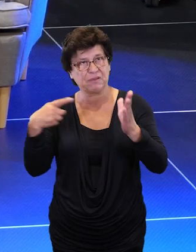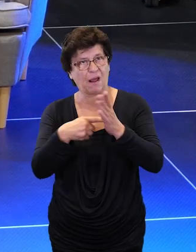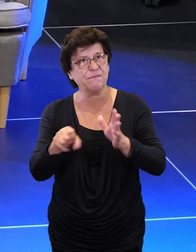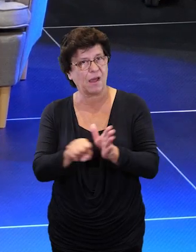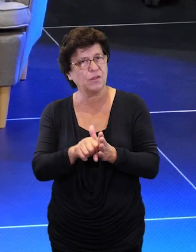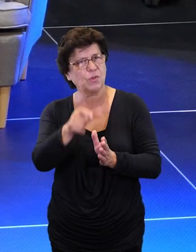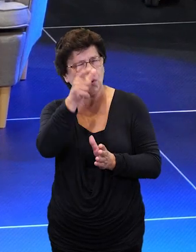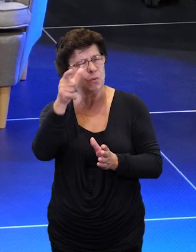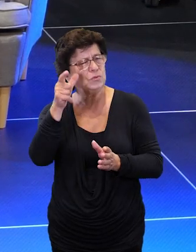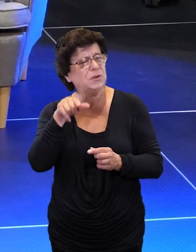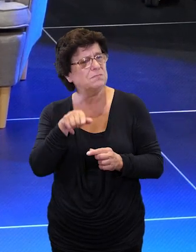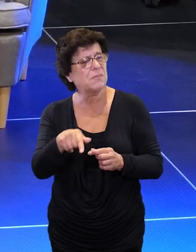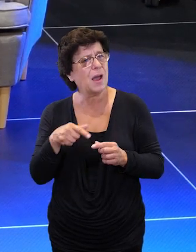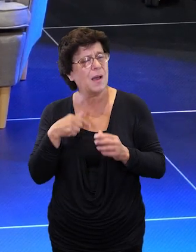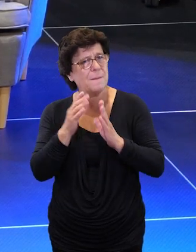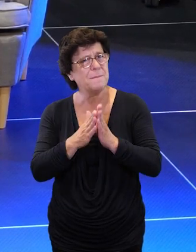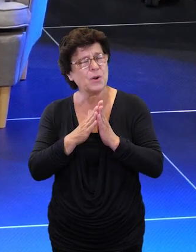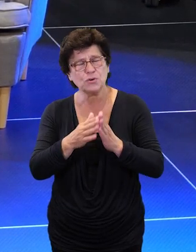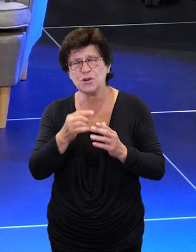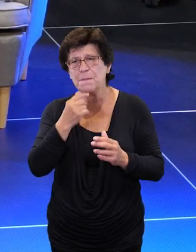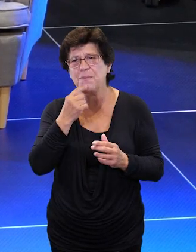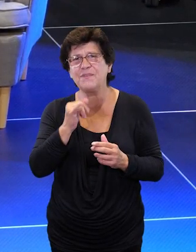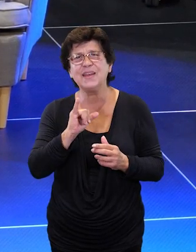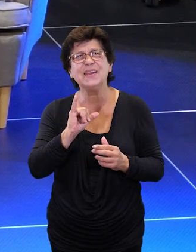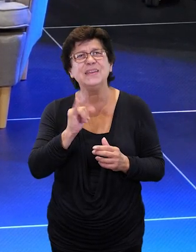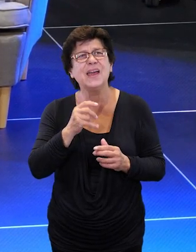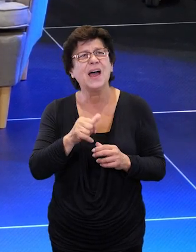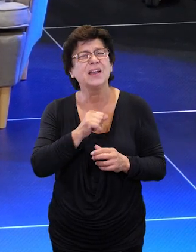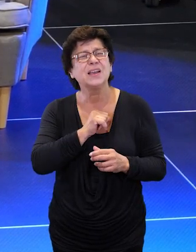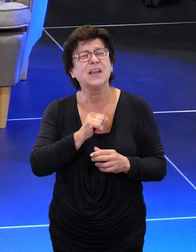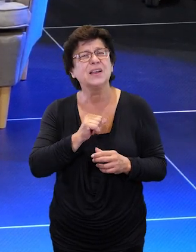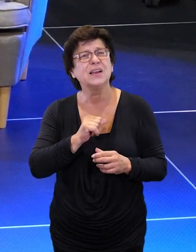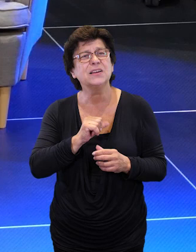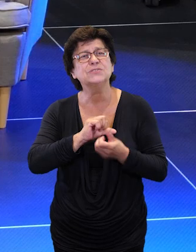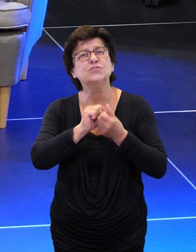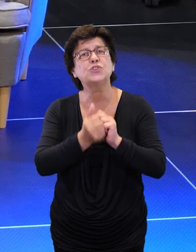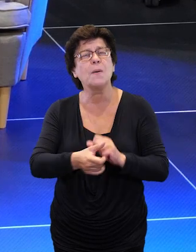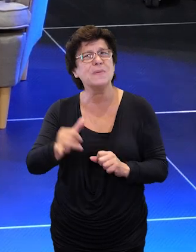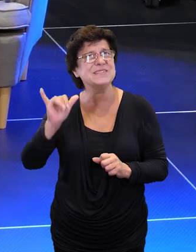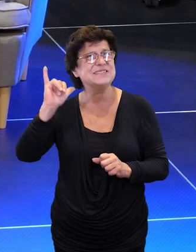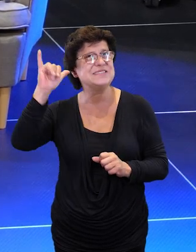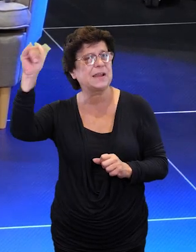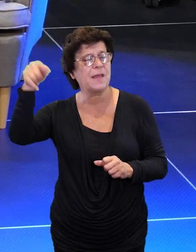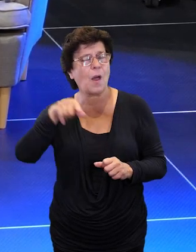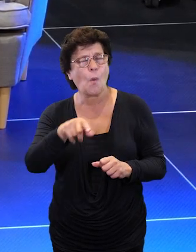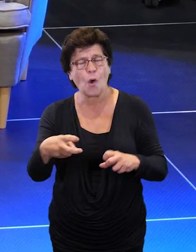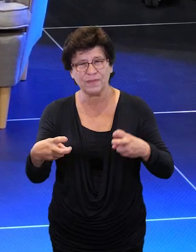Proszę mi powiedzieć, jakie sygnały ze strony internautów pan ma?